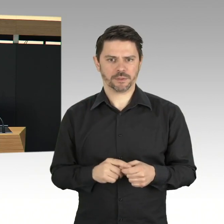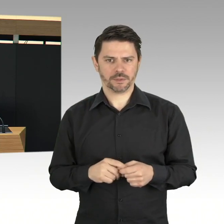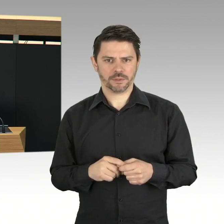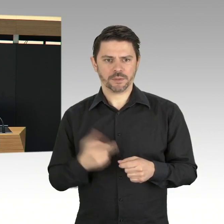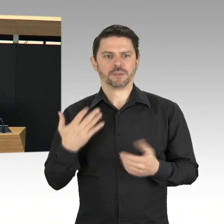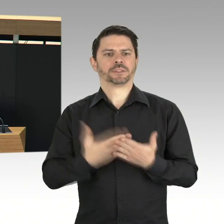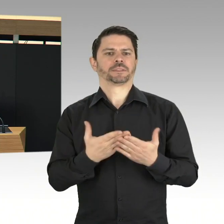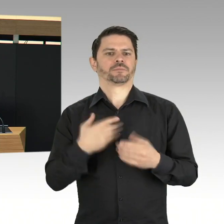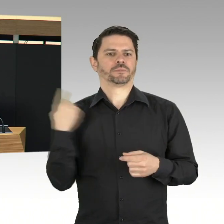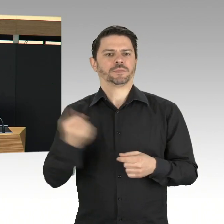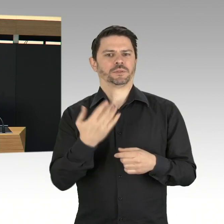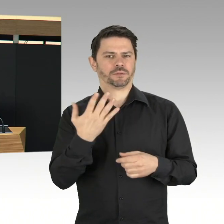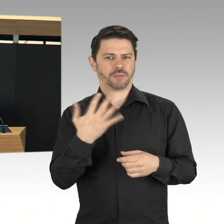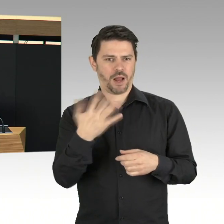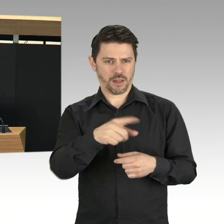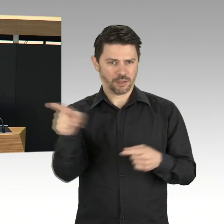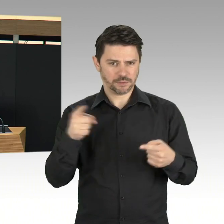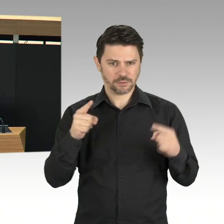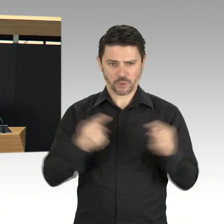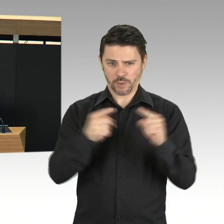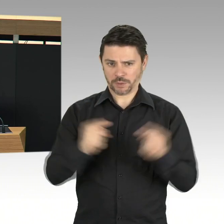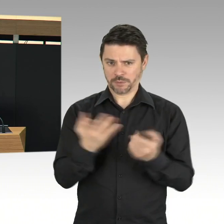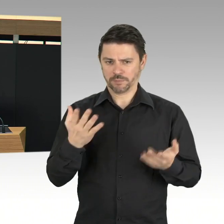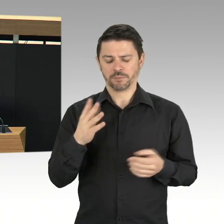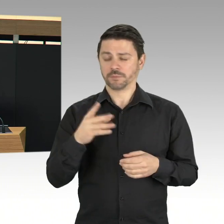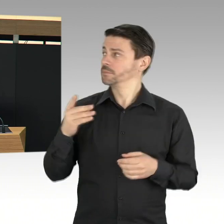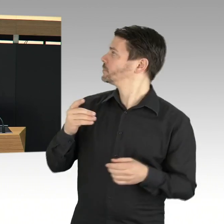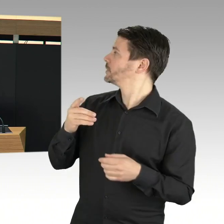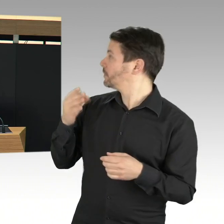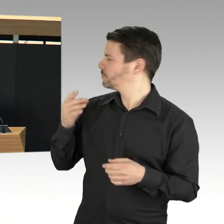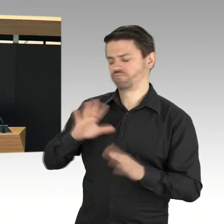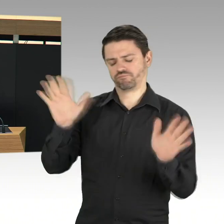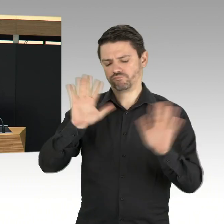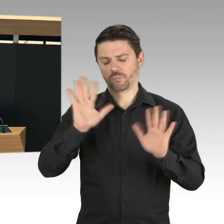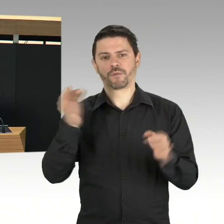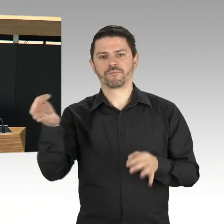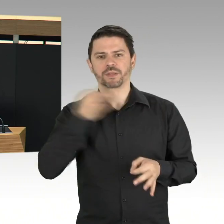das ist das bestimmende Thema für viele Berlinerinnen und Berliner. Heute sehen sich viele Menschen in unserer Stadt